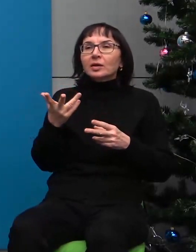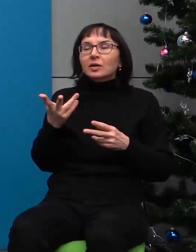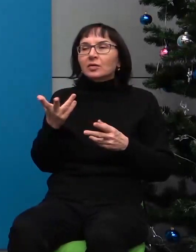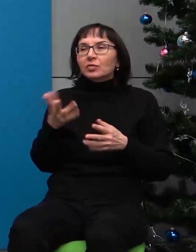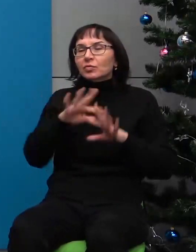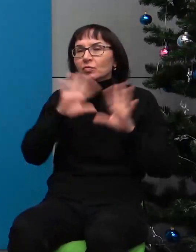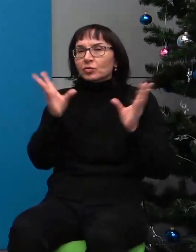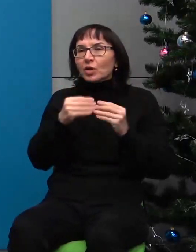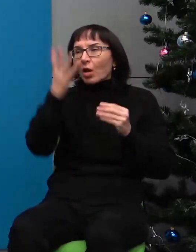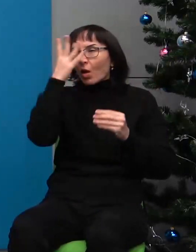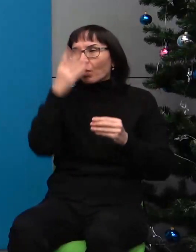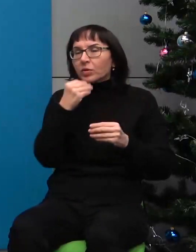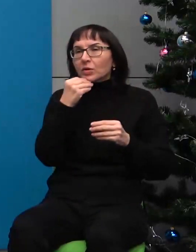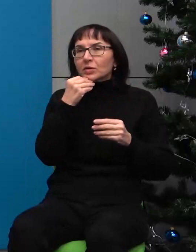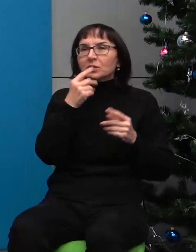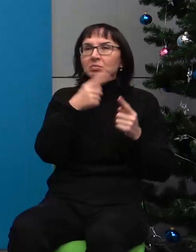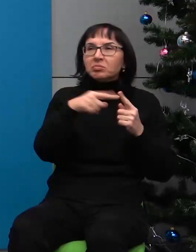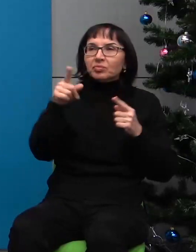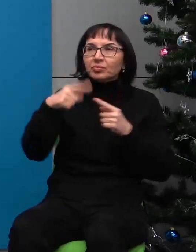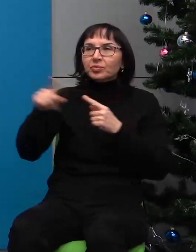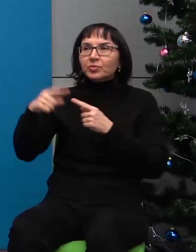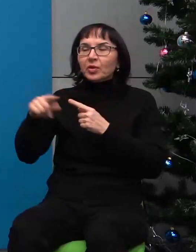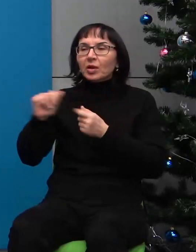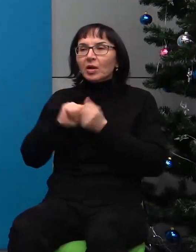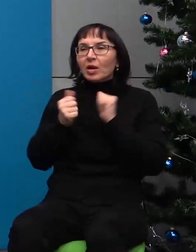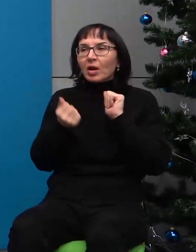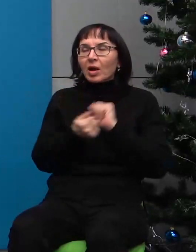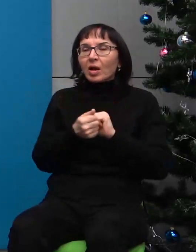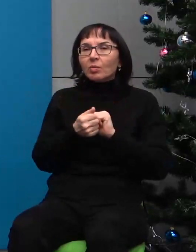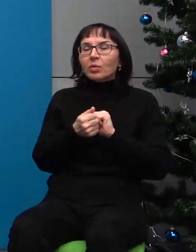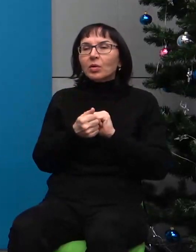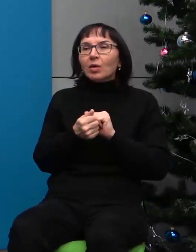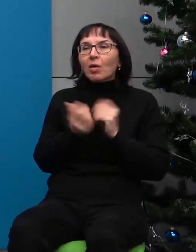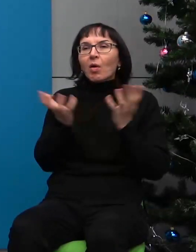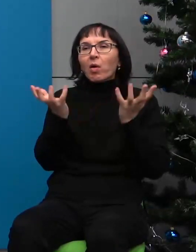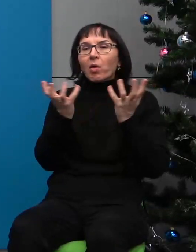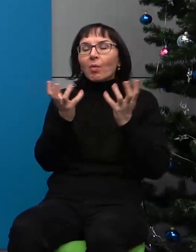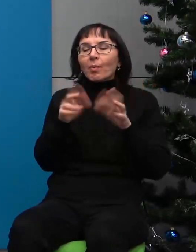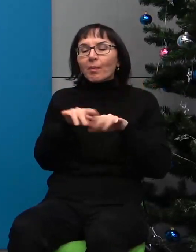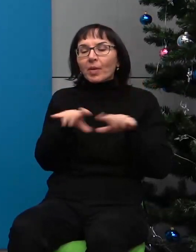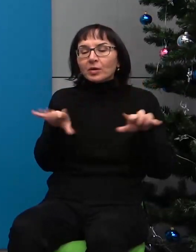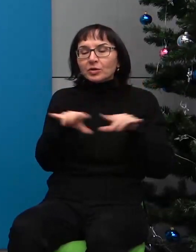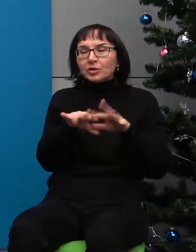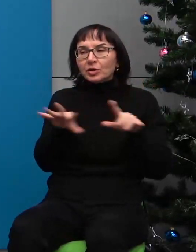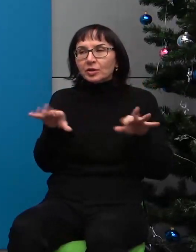Albo na przykład dla maszynistek, sekretarek, jak Gertrude, jego narzeczona,